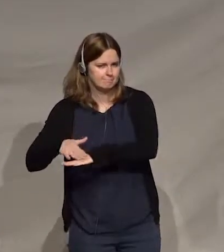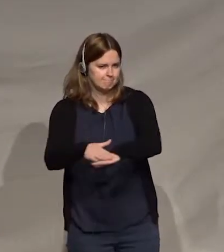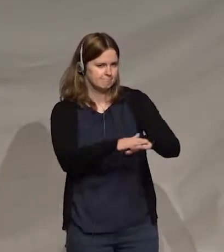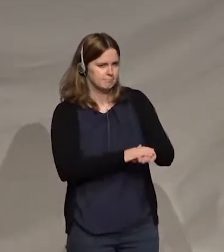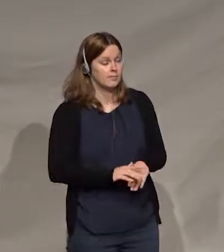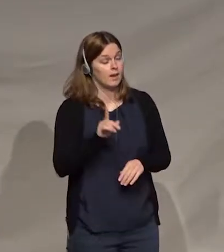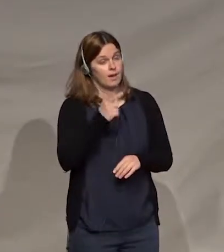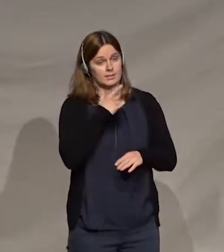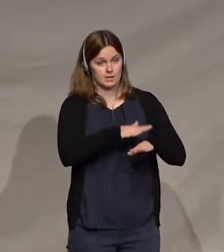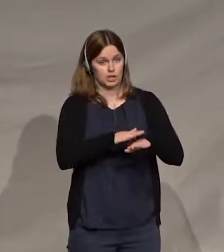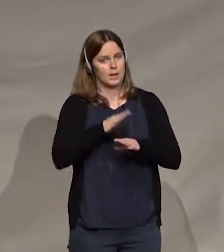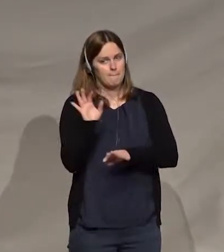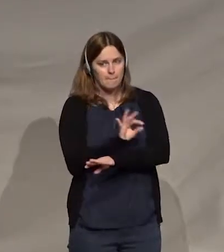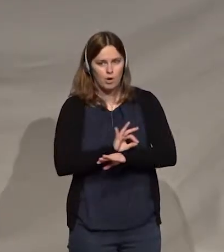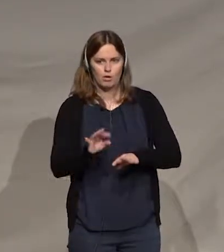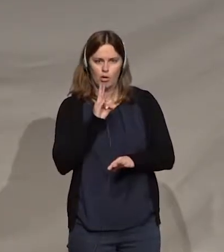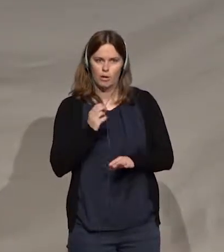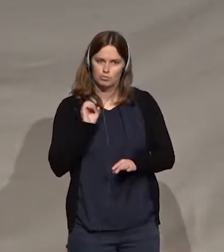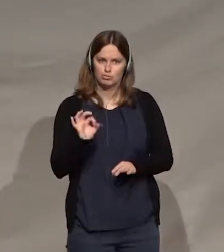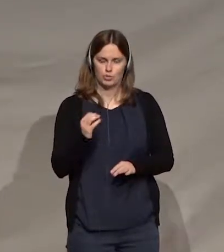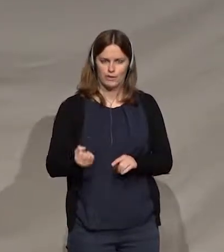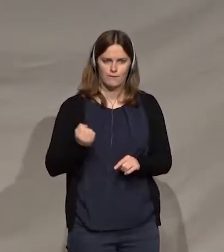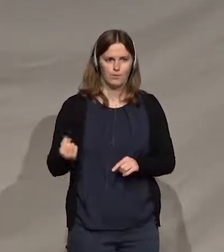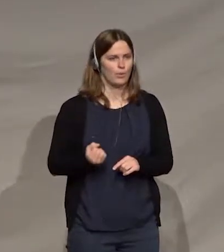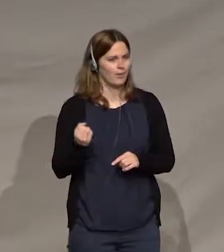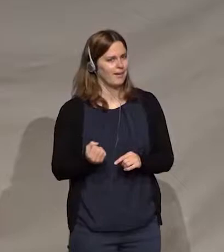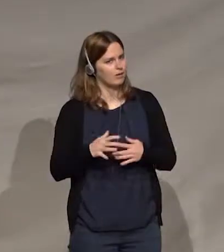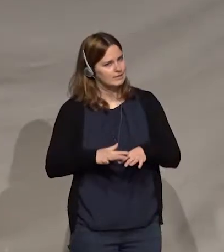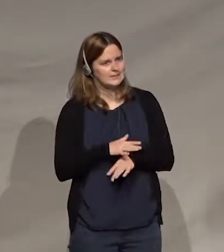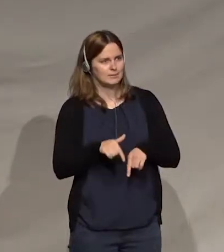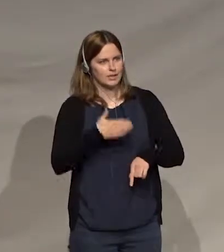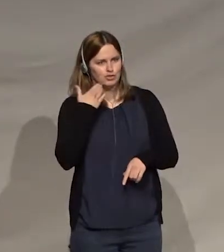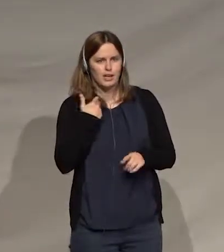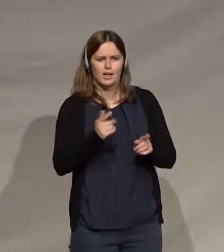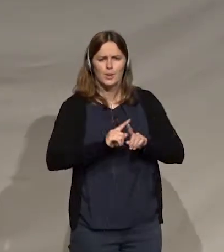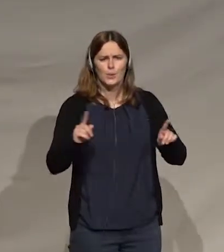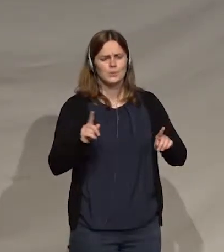s transformací a úpravou služeb RoboBraille do českého jazyka.